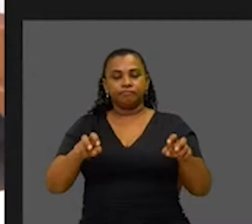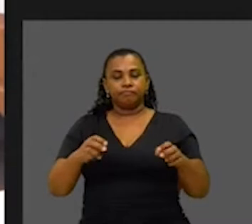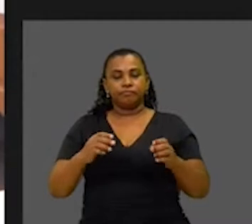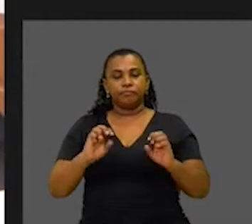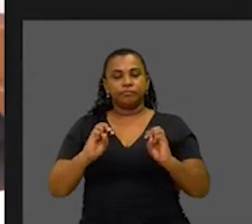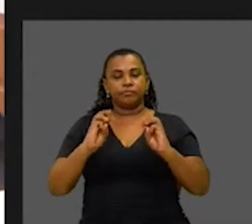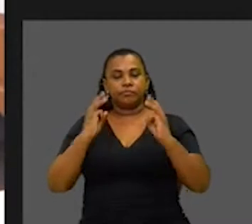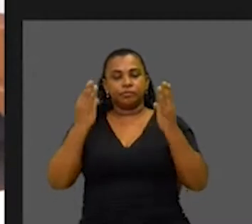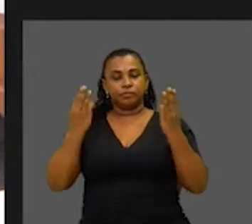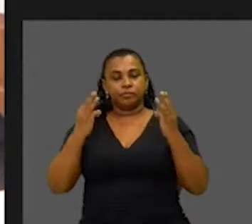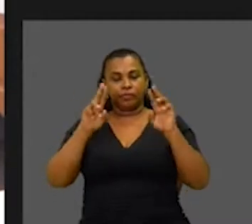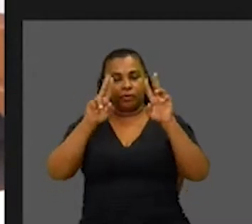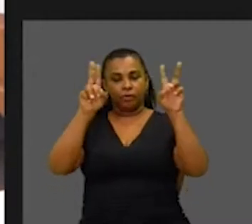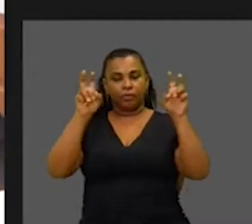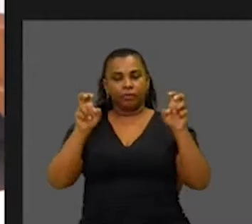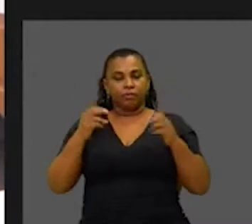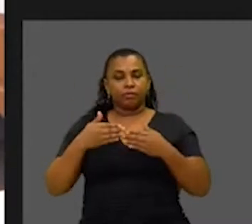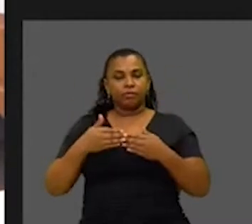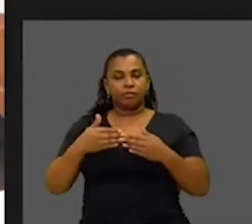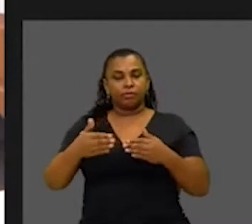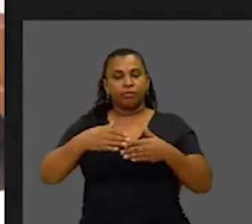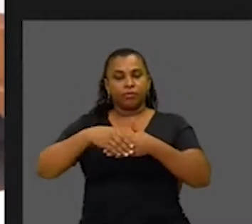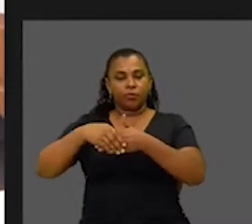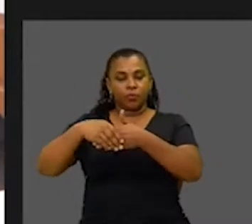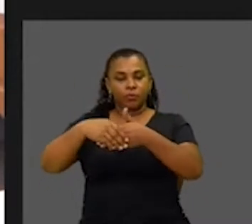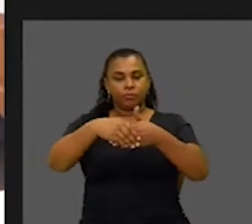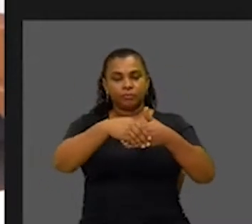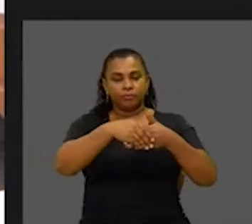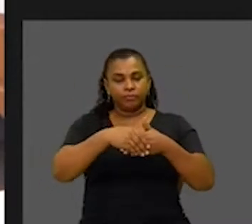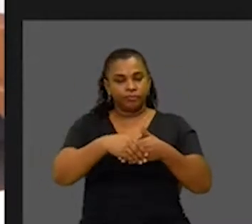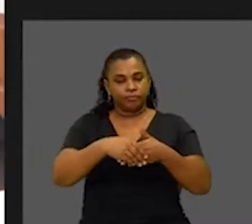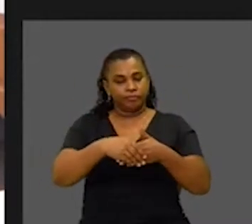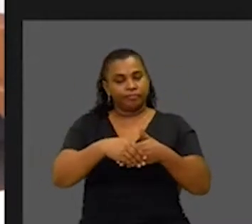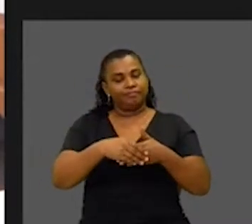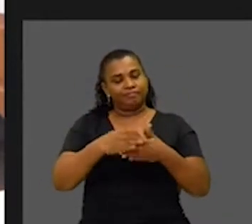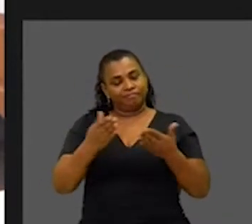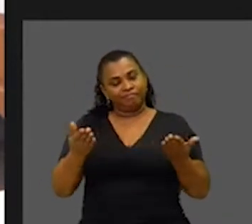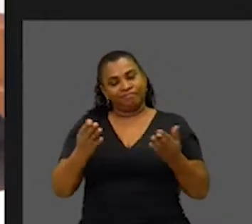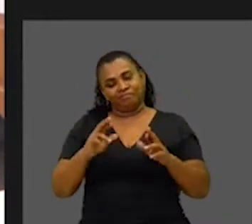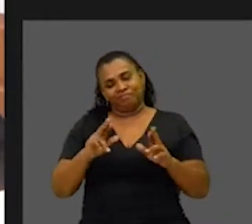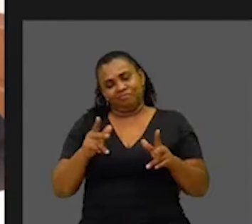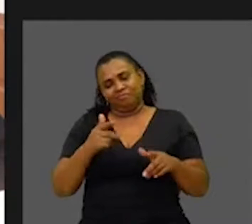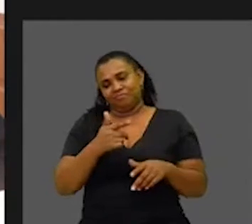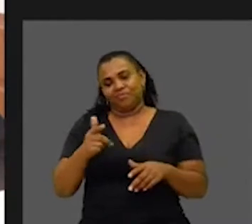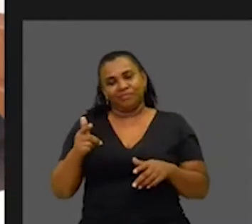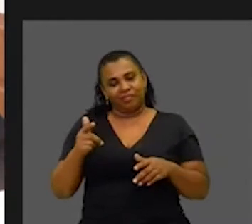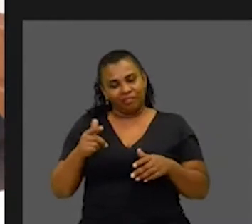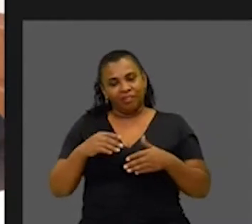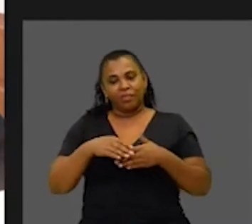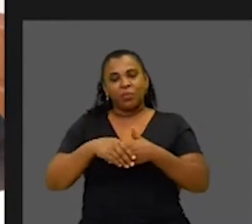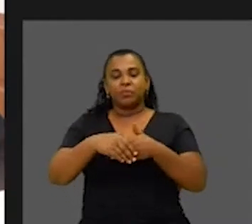mesa temática cumprimentar você não poderia ser diferente alimentar os portões em primeiro lugar o